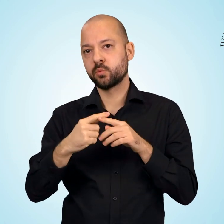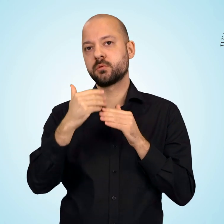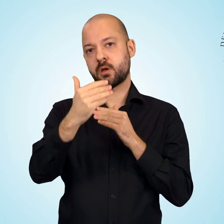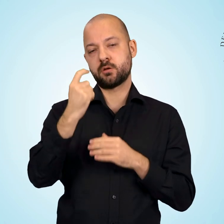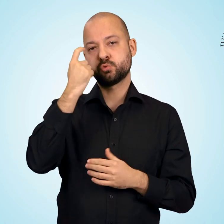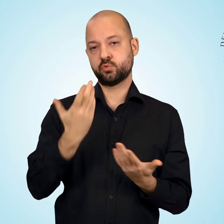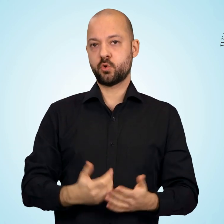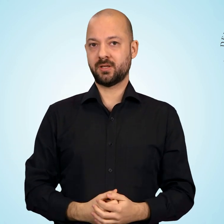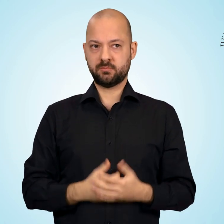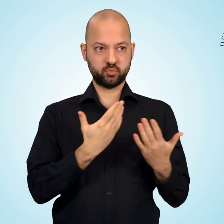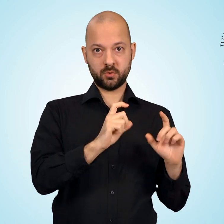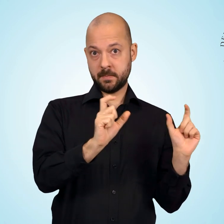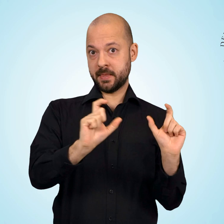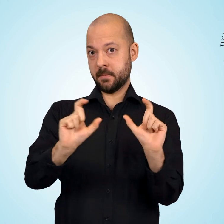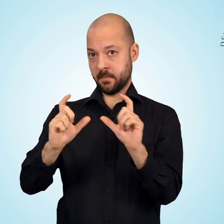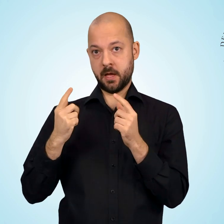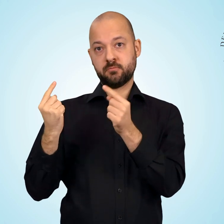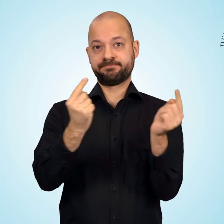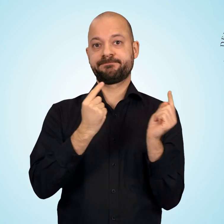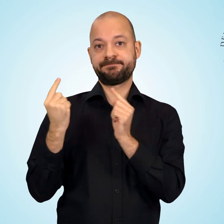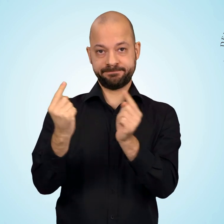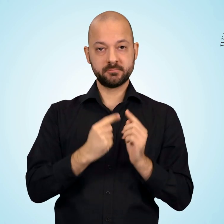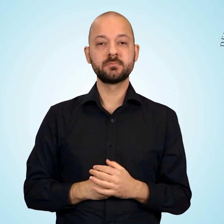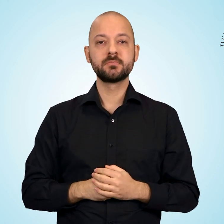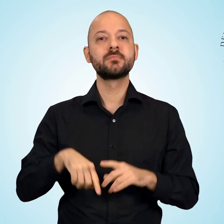in die Vor- und Nachsorge erörtert.